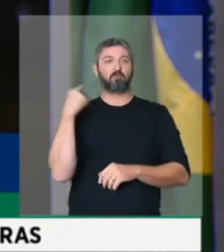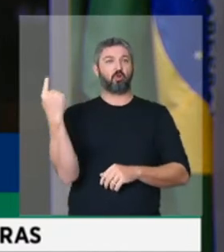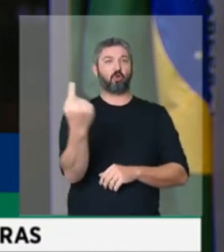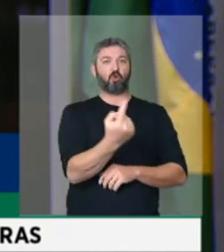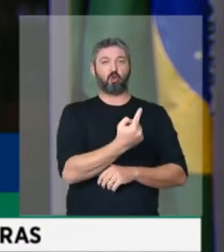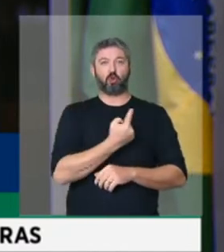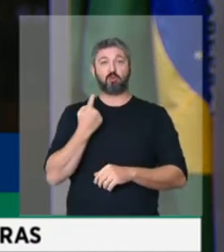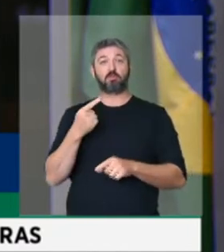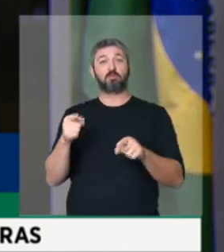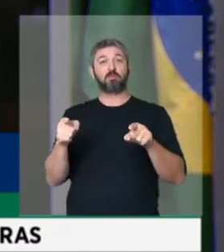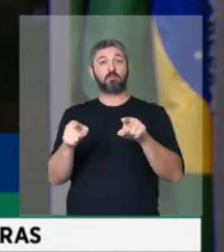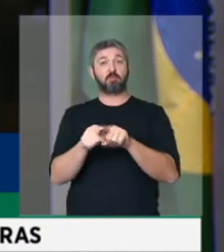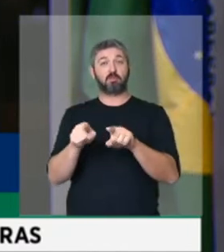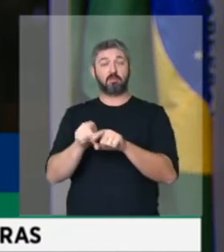AUMENTOS DE ENERGIA QUE ATINGE HÁ ANOS PRINCIPALMENTE OS